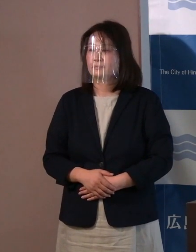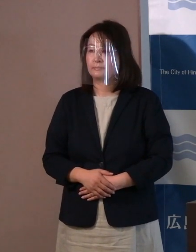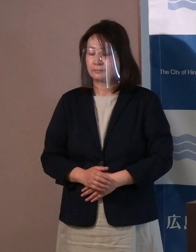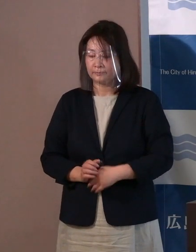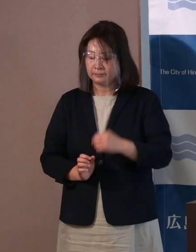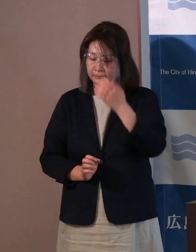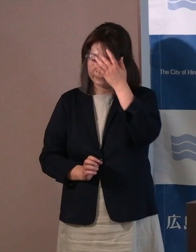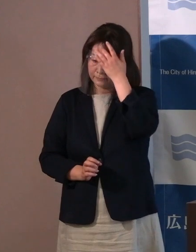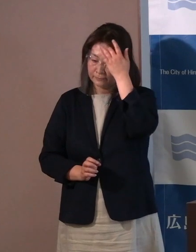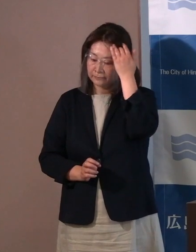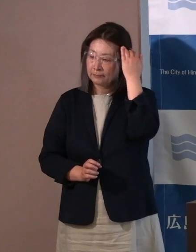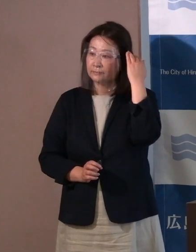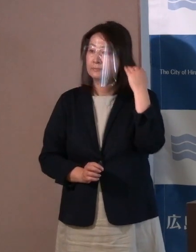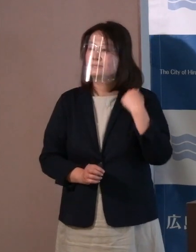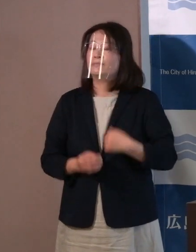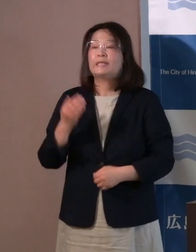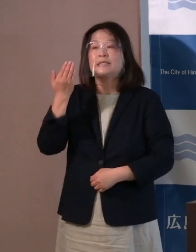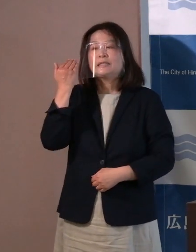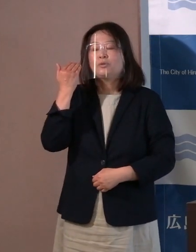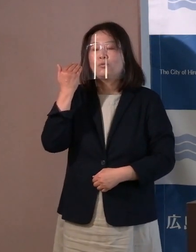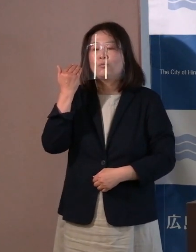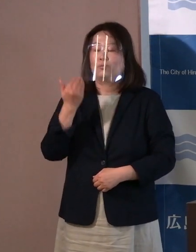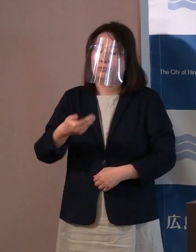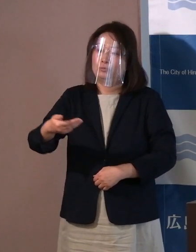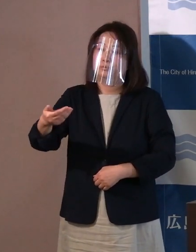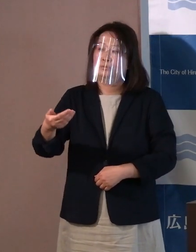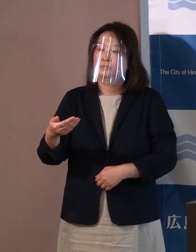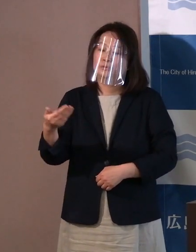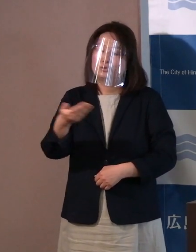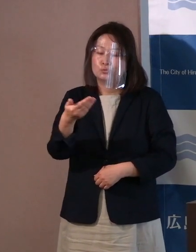(記者)先ほどの御質問に あったんですけれども､